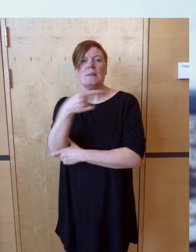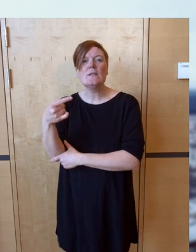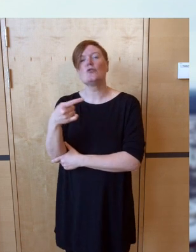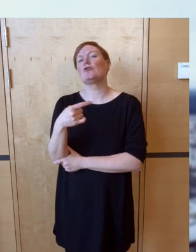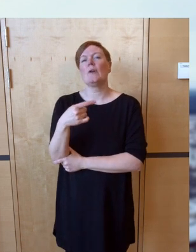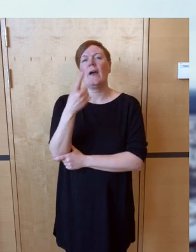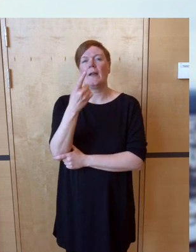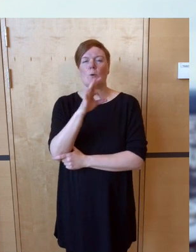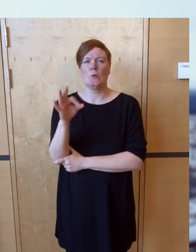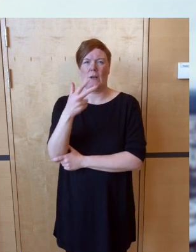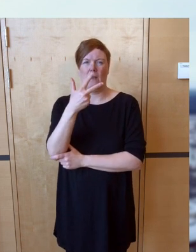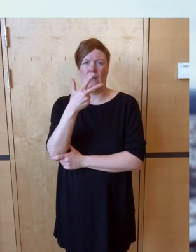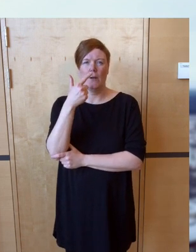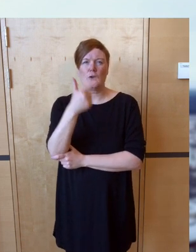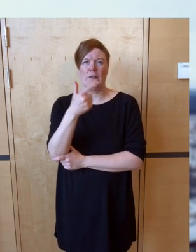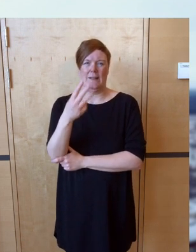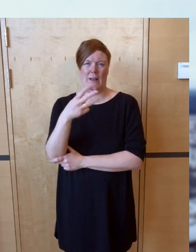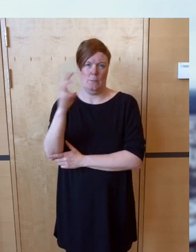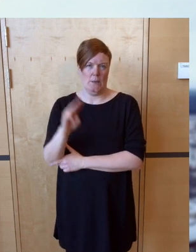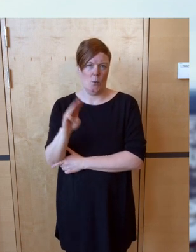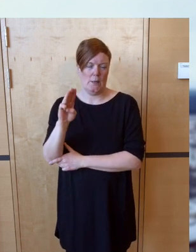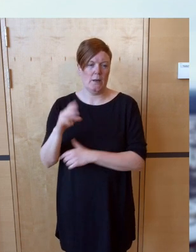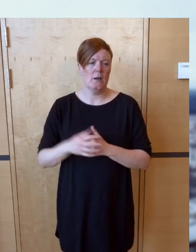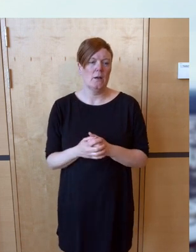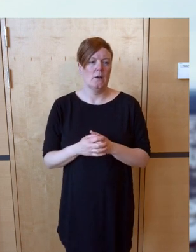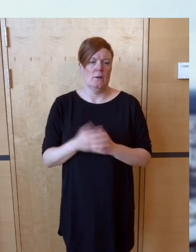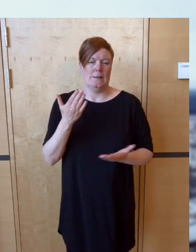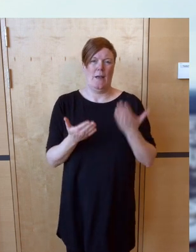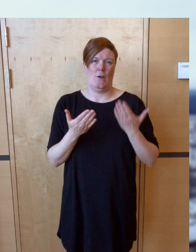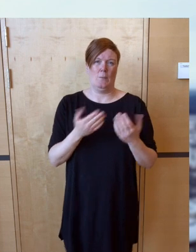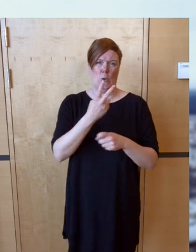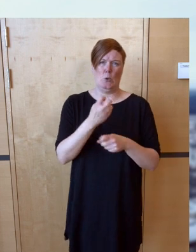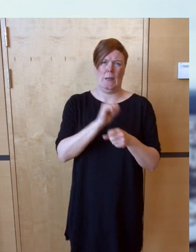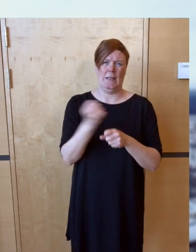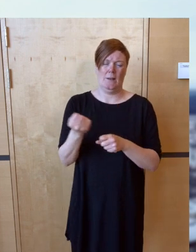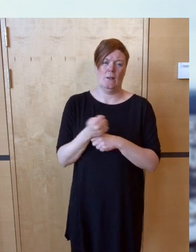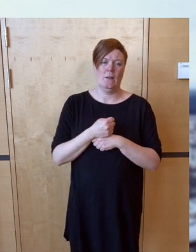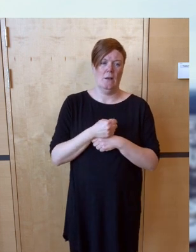Och om man jämför med 2019 som varje plusresultat på 538 Miljoner